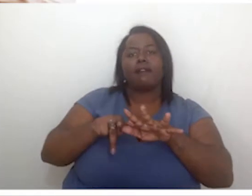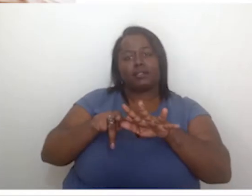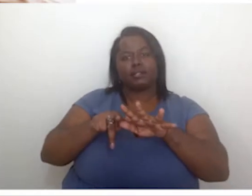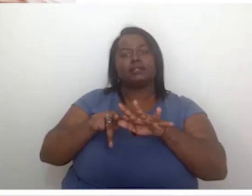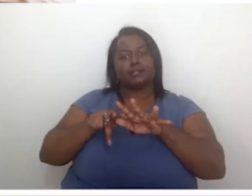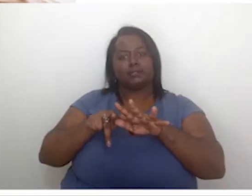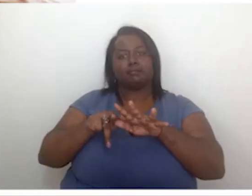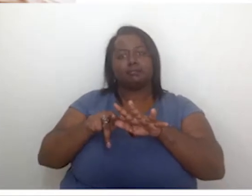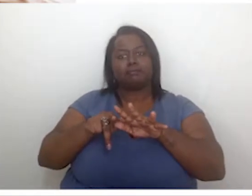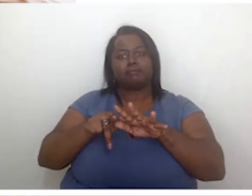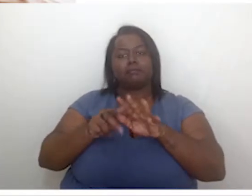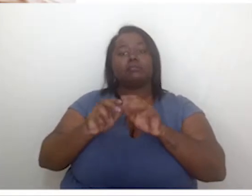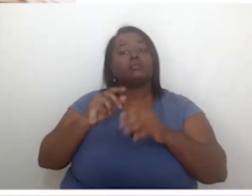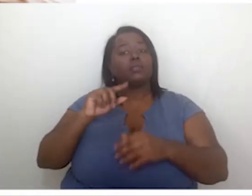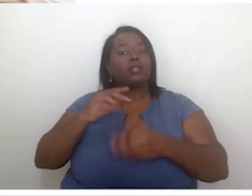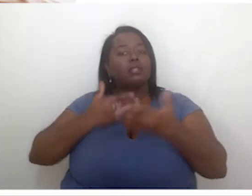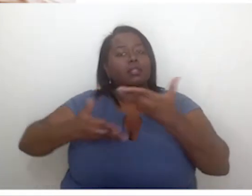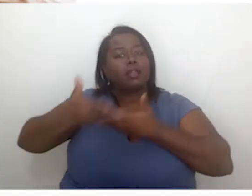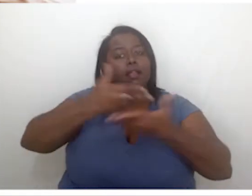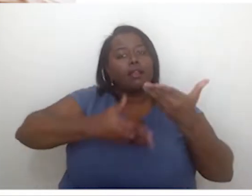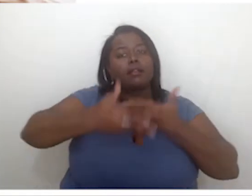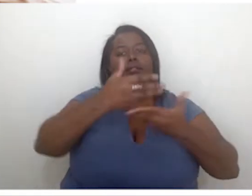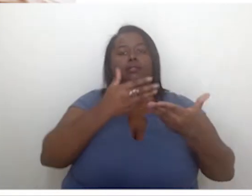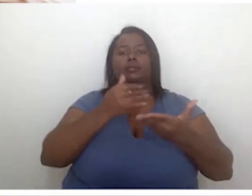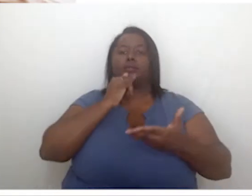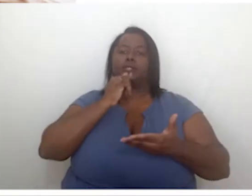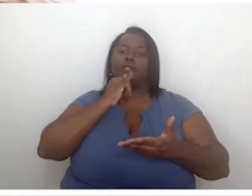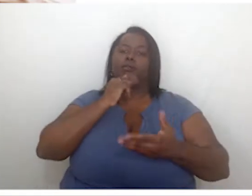para la interacción, el diálogo y la cooperación.